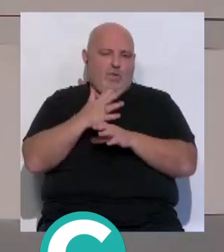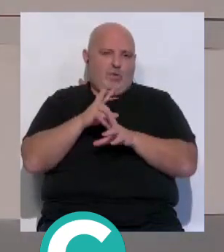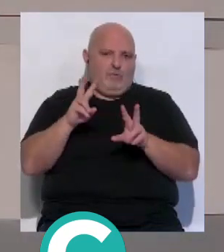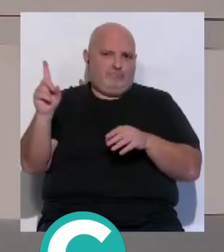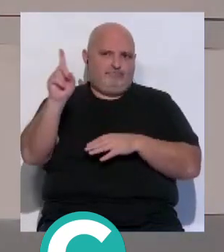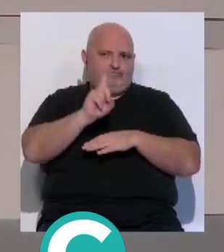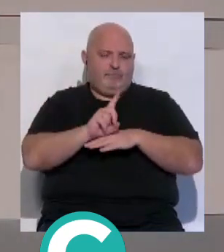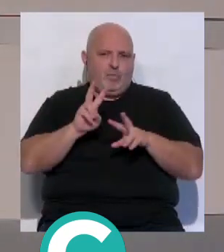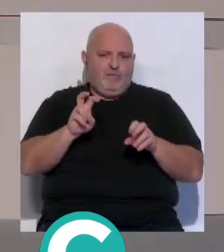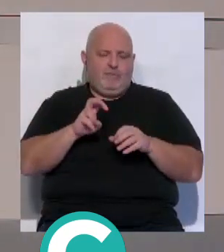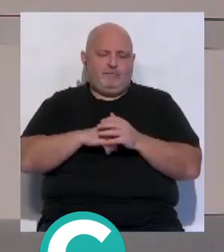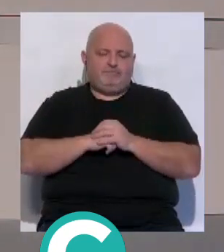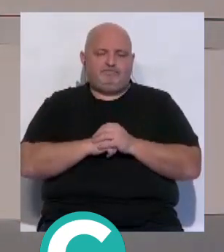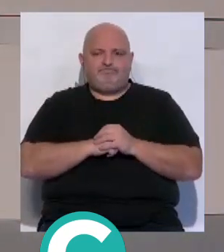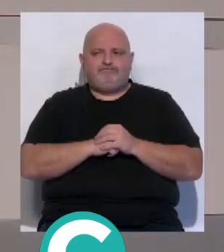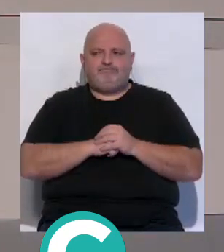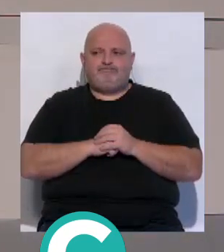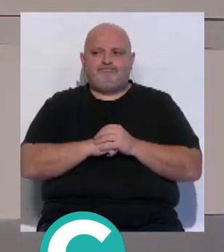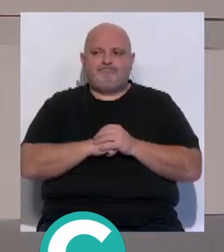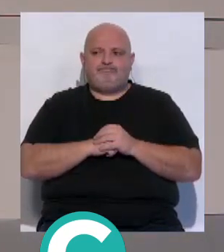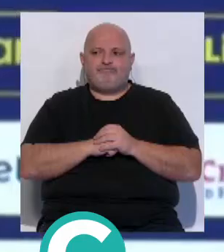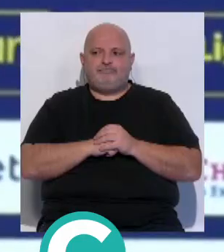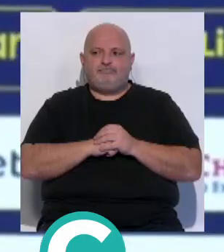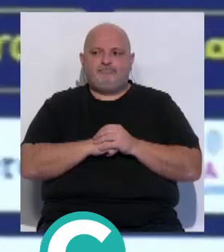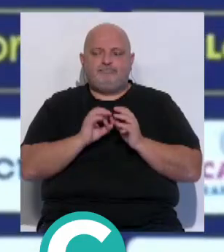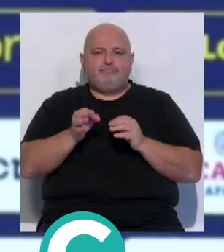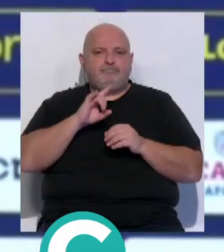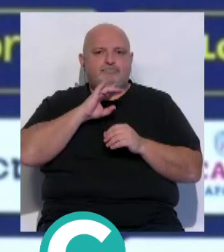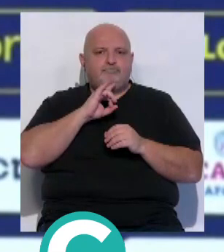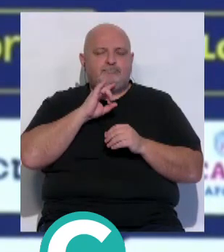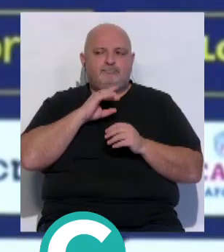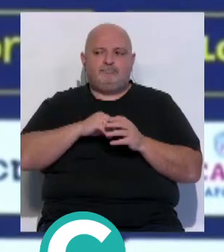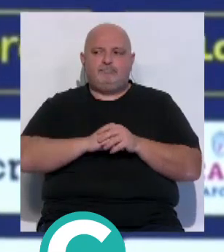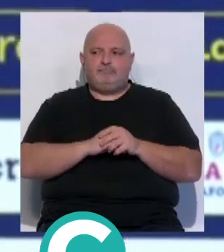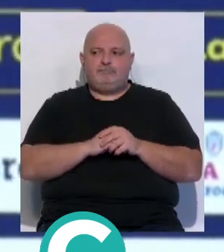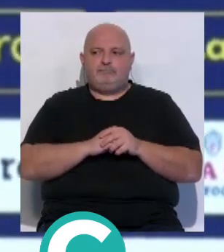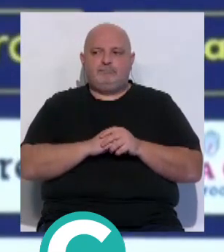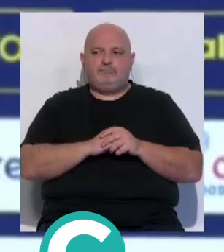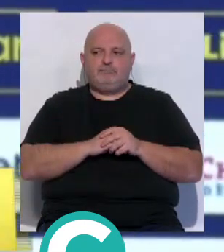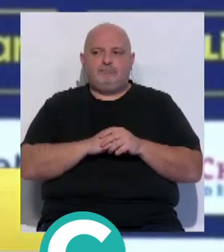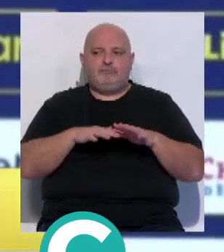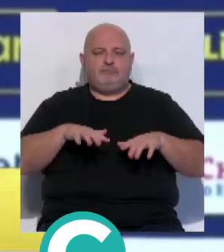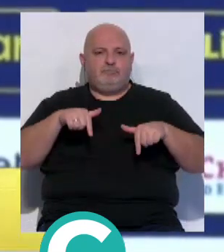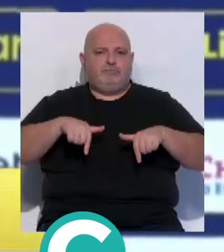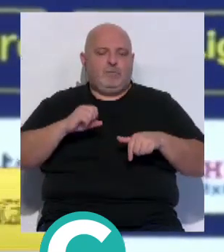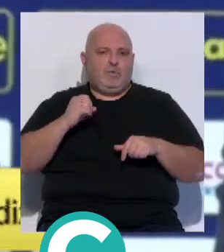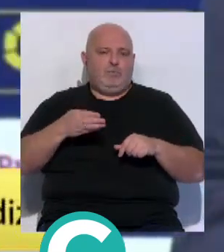que ofrece para el Cádiz club de fútbol la verdad muy contento de estar en este Club y más que nada